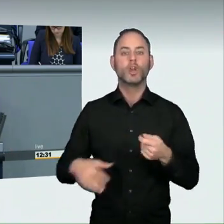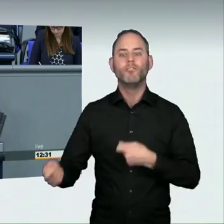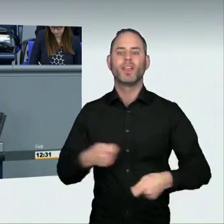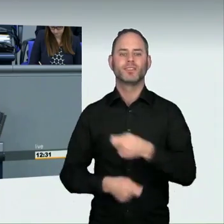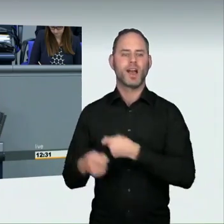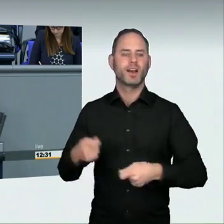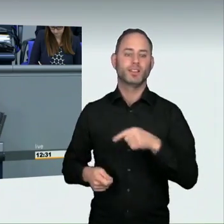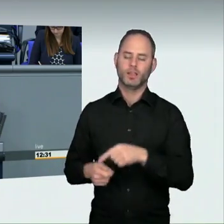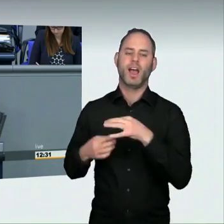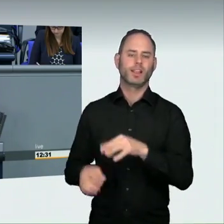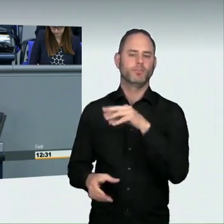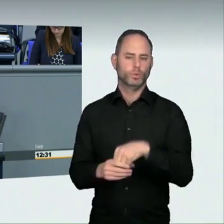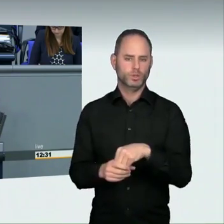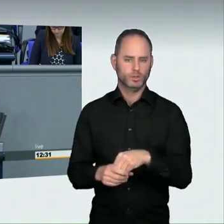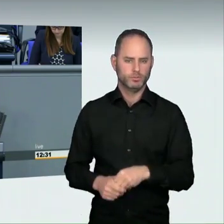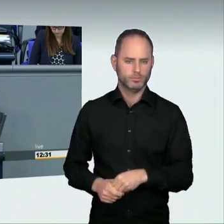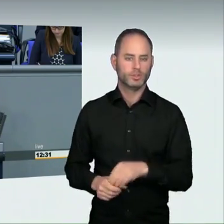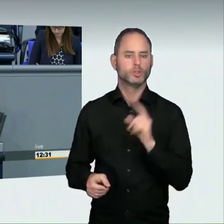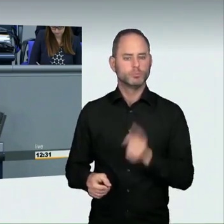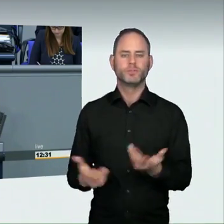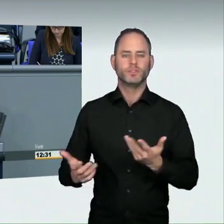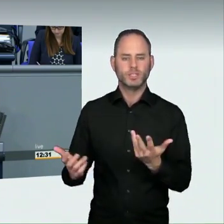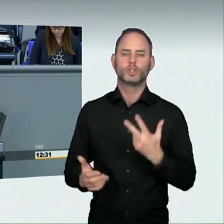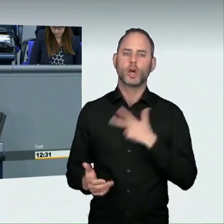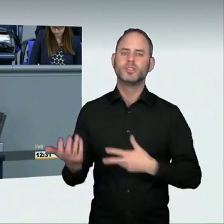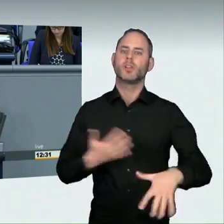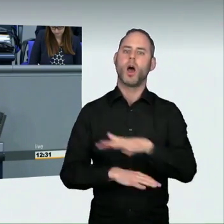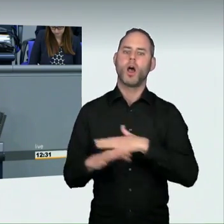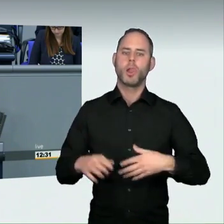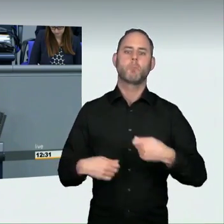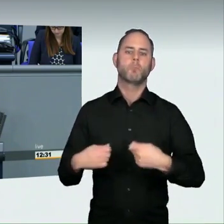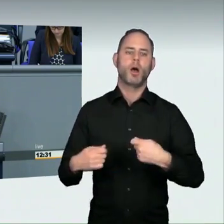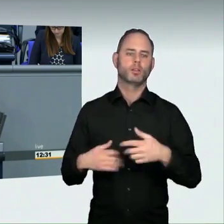Die Höhe der umlegbaren Kosten wird gekappt, wie das von Herrn Maas ja auch vorgeschlagen worden ist,